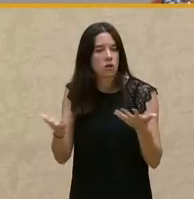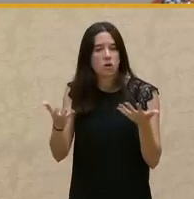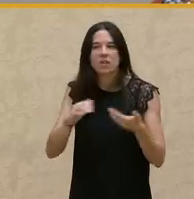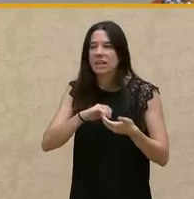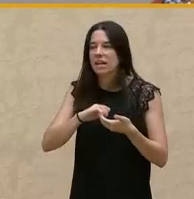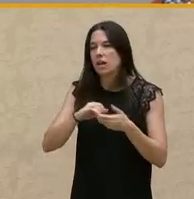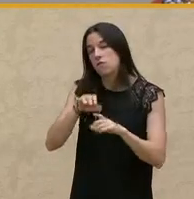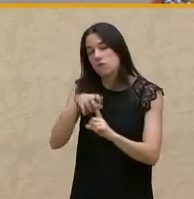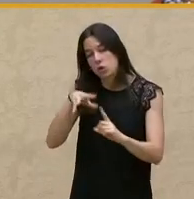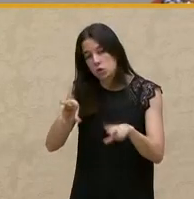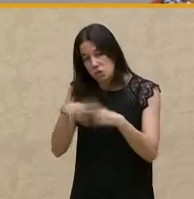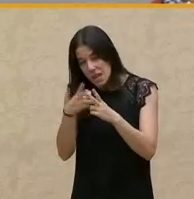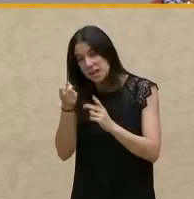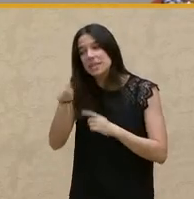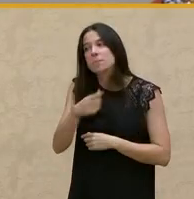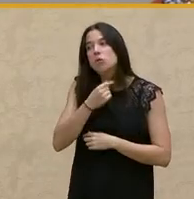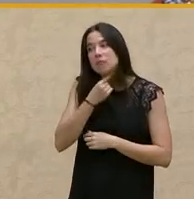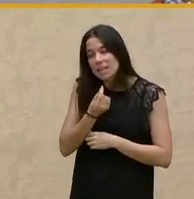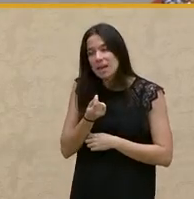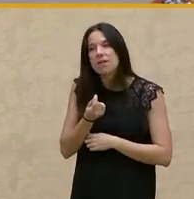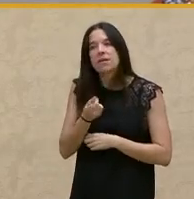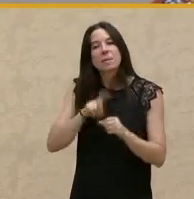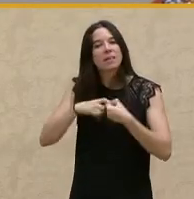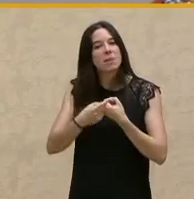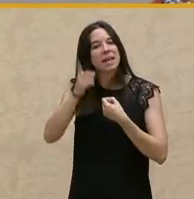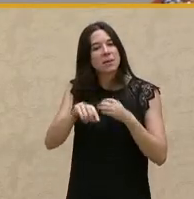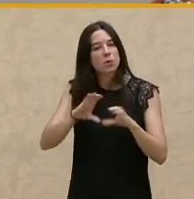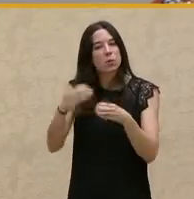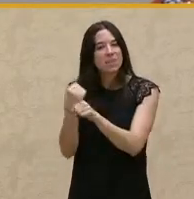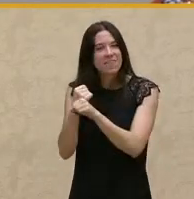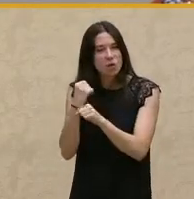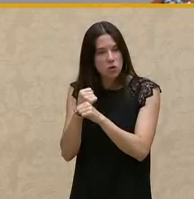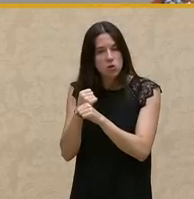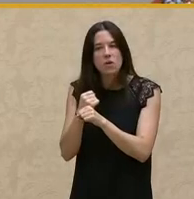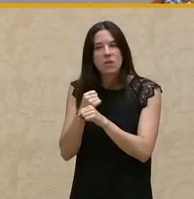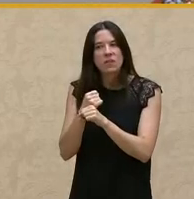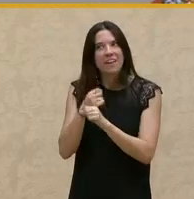y también nos gustaría que participara en el grupo de trabajo de baja visión y